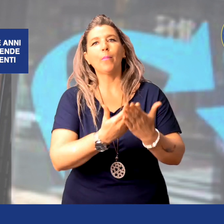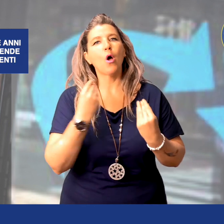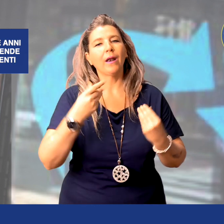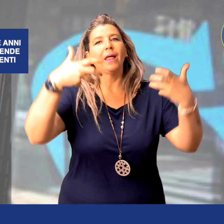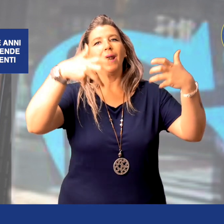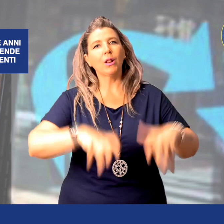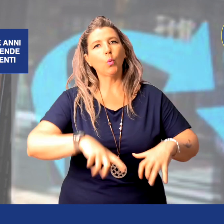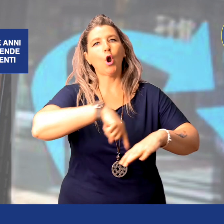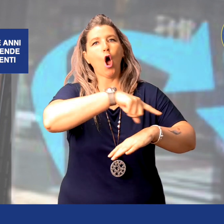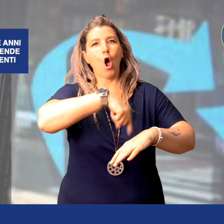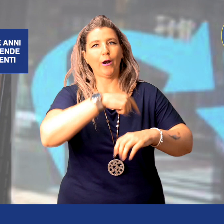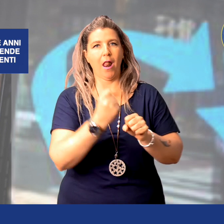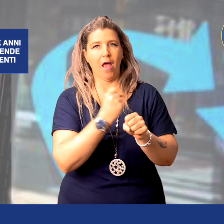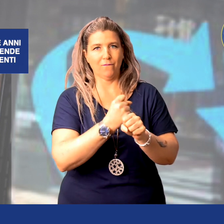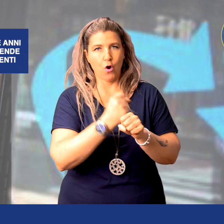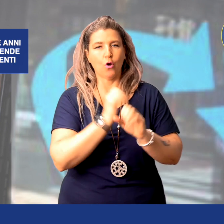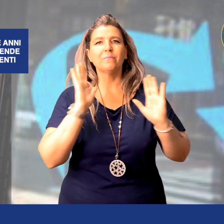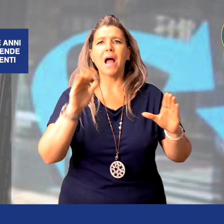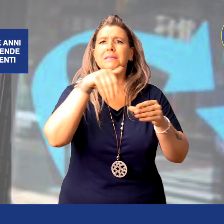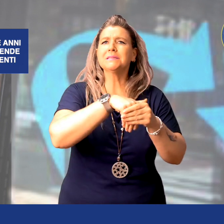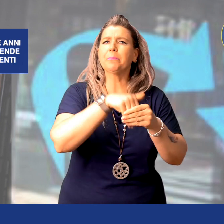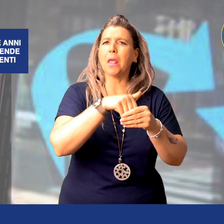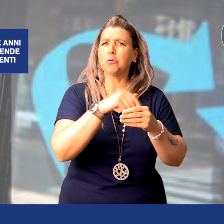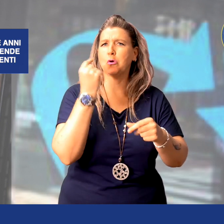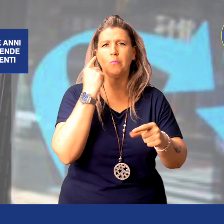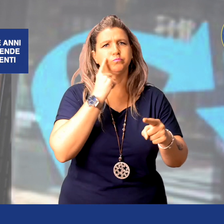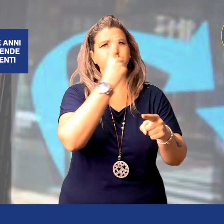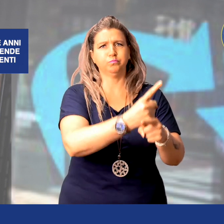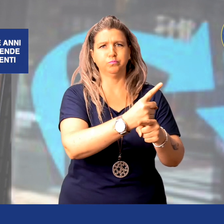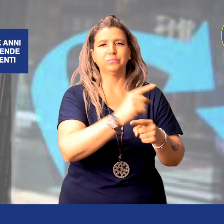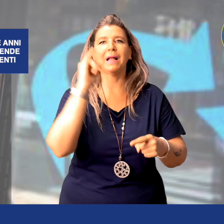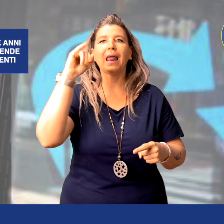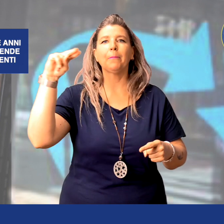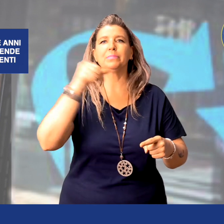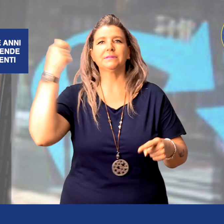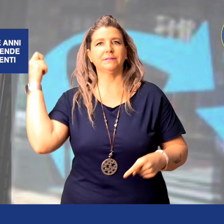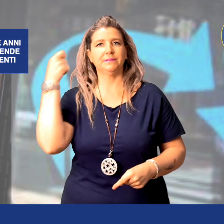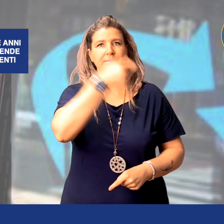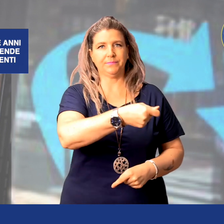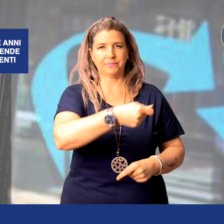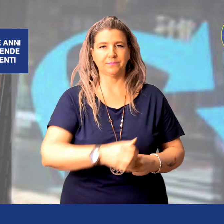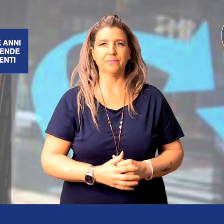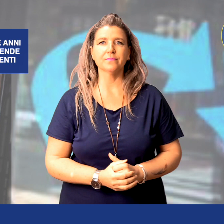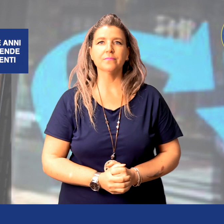ha la possibilità di ridurre il proprio orario di lavoro, lo stipendio rimane sempre integro l'integrazione salariale viene erogata dall'inps.